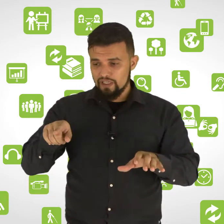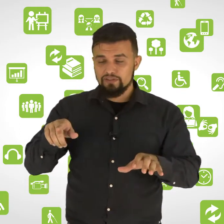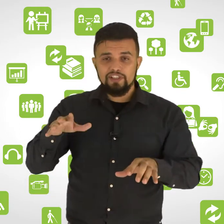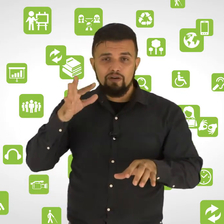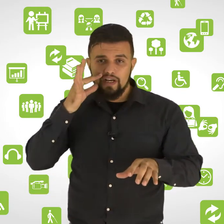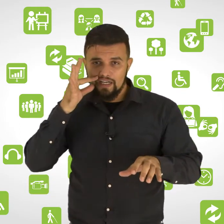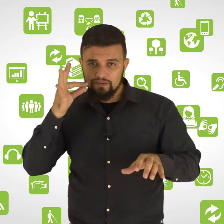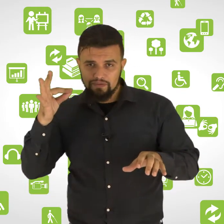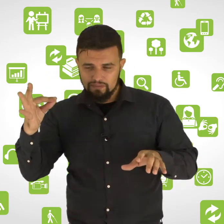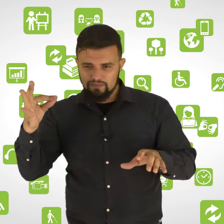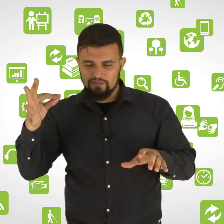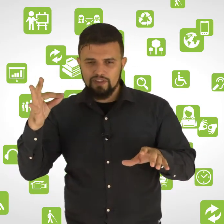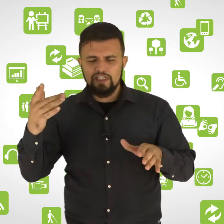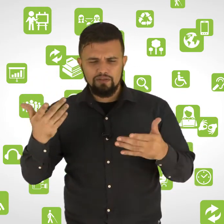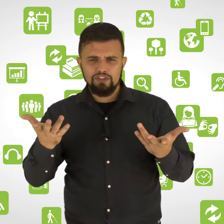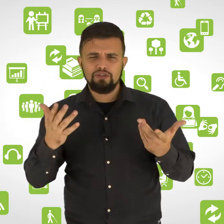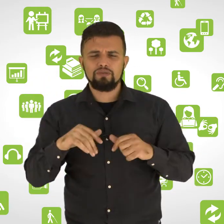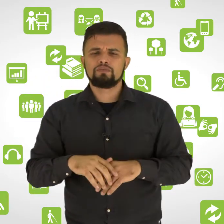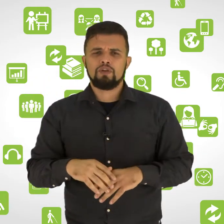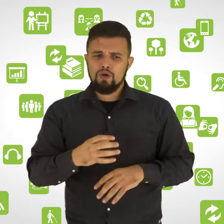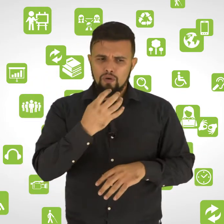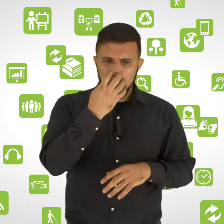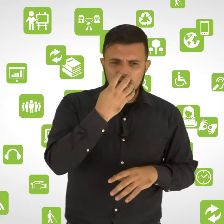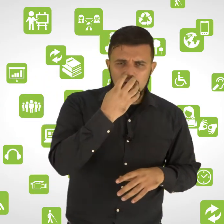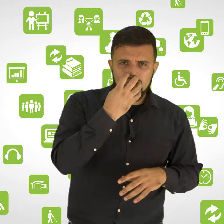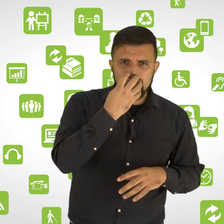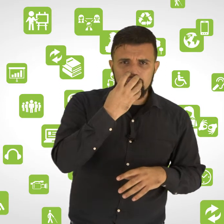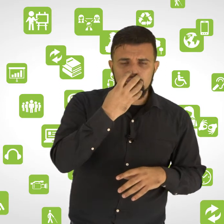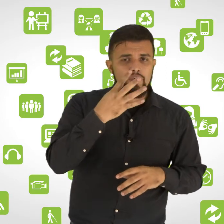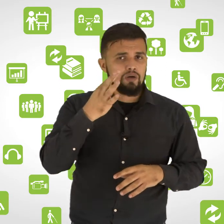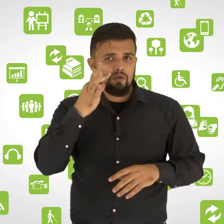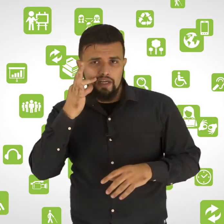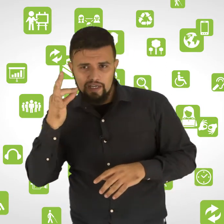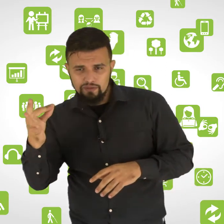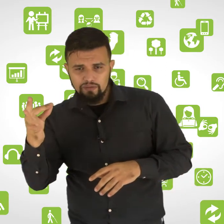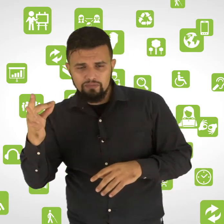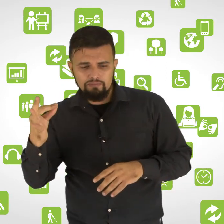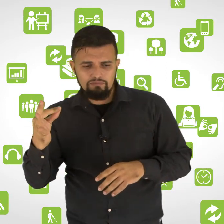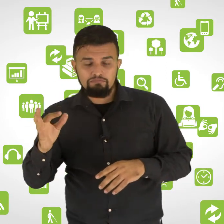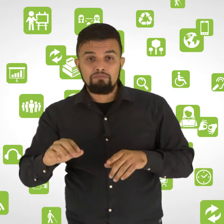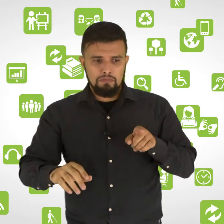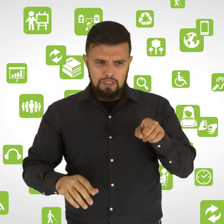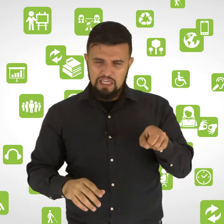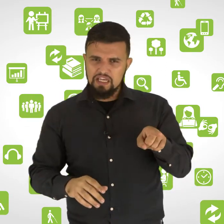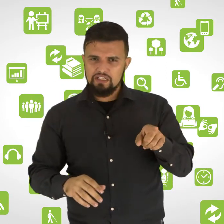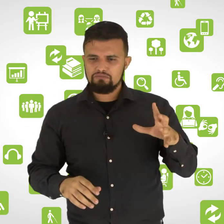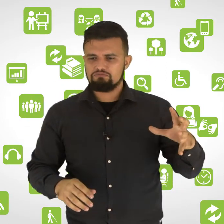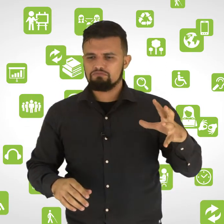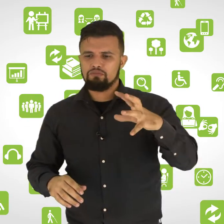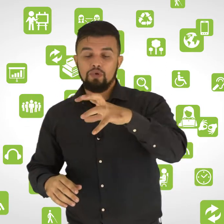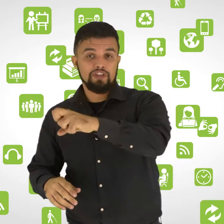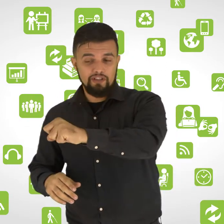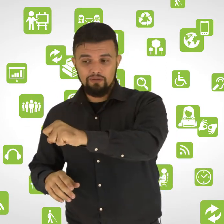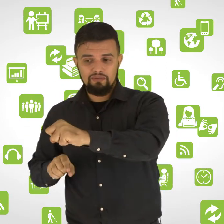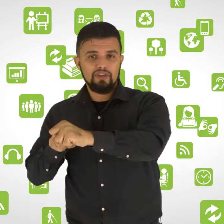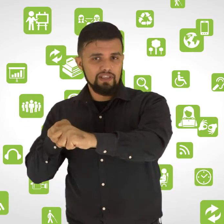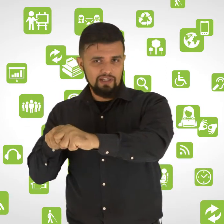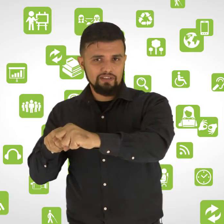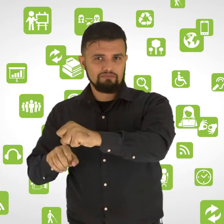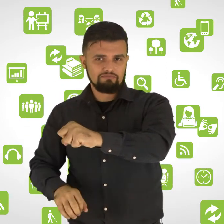E do lado de cá um gato. E aí eu digo "o cão, o gato, ele mordeu ele".